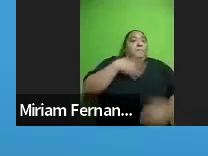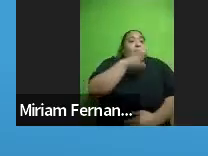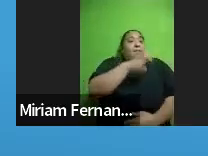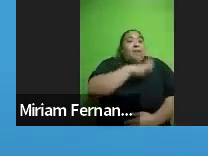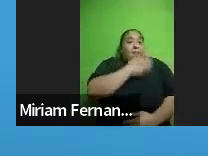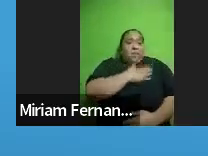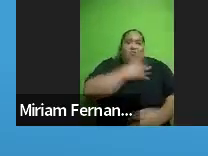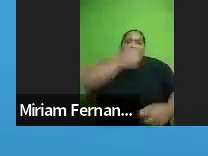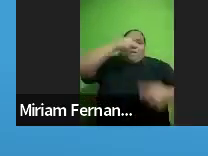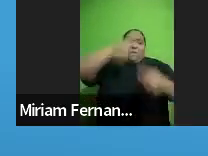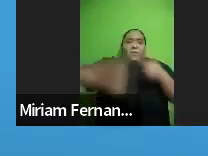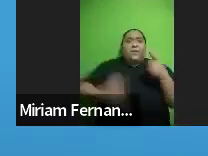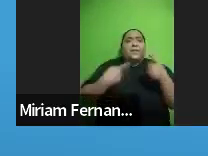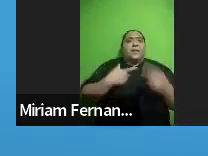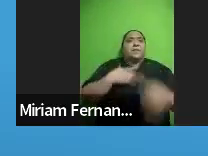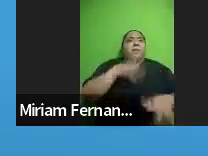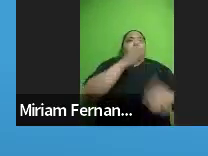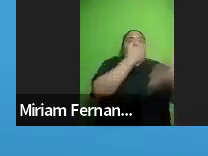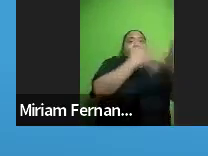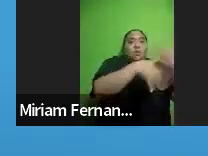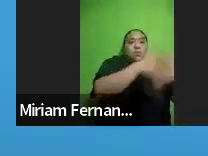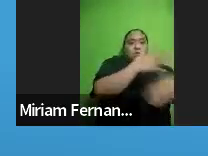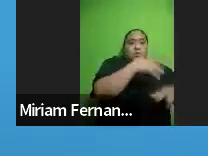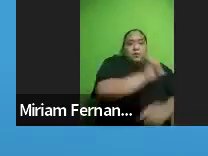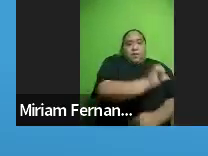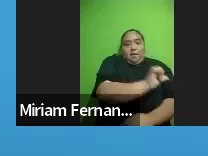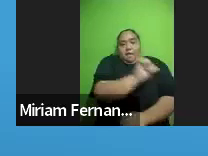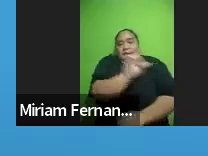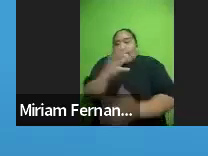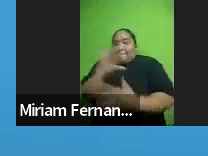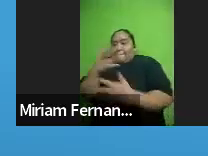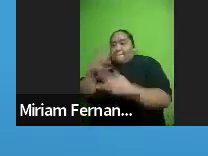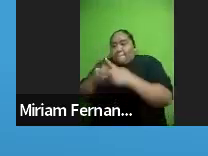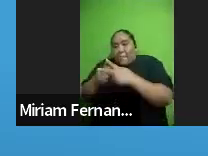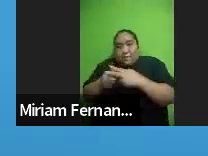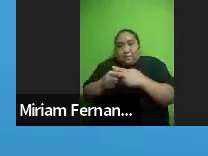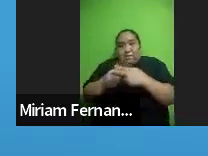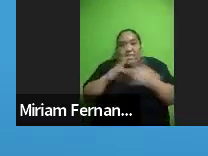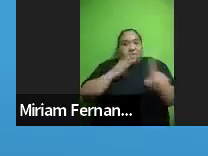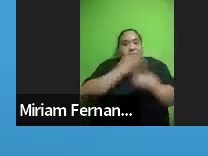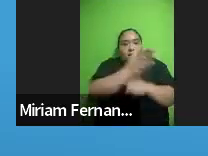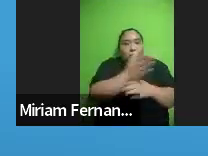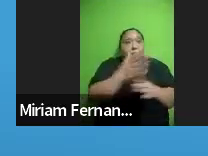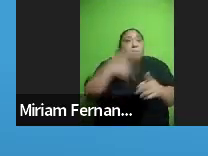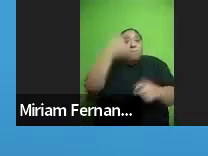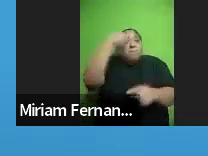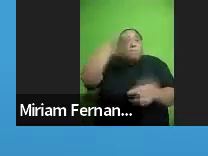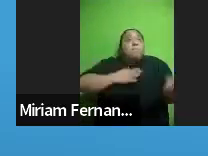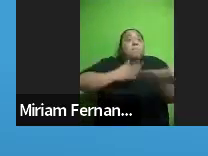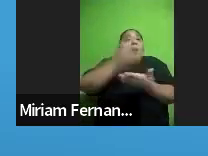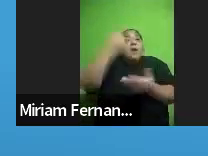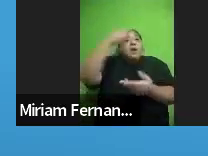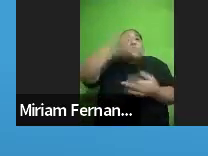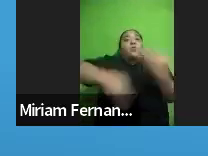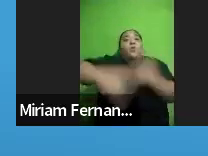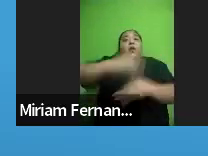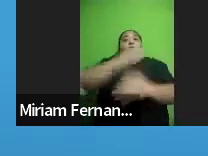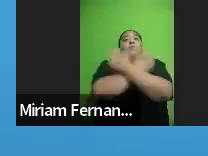quitar el español de en medio y directo de las lenguas de señas a de las lenguas de señas a las matemáticas , me , y haces como , y haces como el objetivo que tiene la educación bilingüe es que